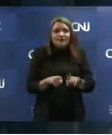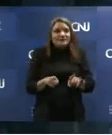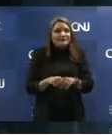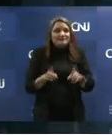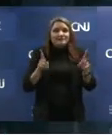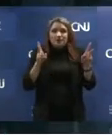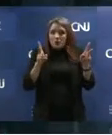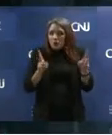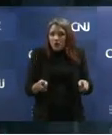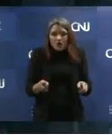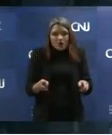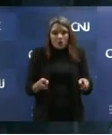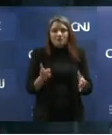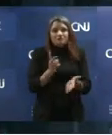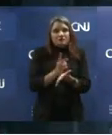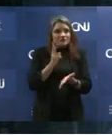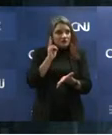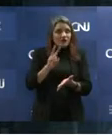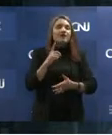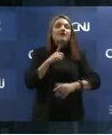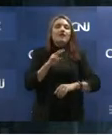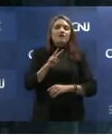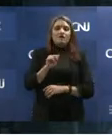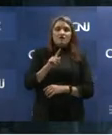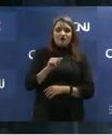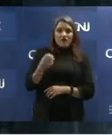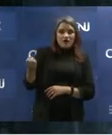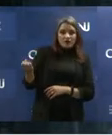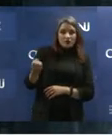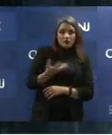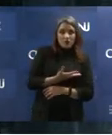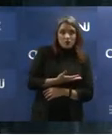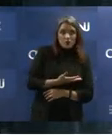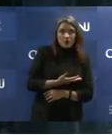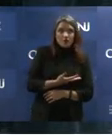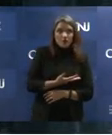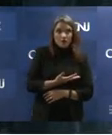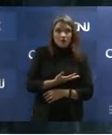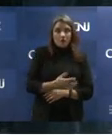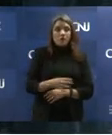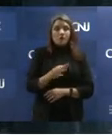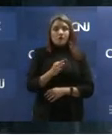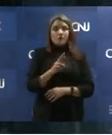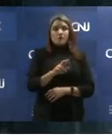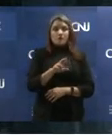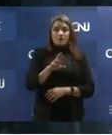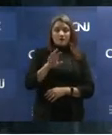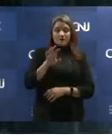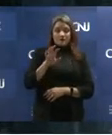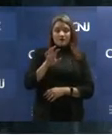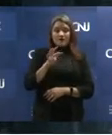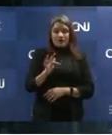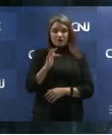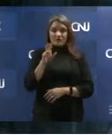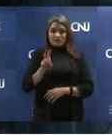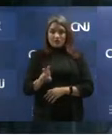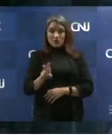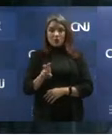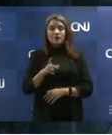Foram criadas novas vagas no âmbito do Tribunal Regional Federal da 5ª Região, aumentando as vagas do quinto constitucional.